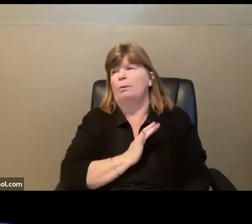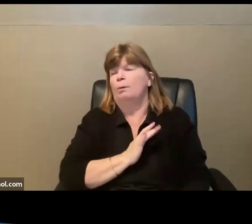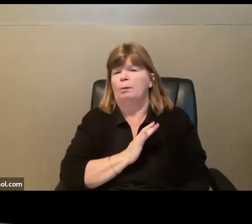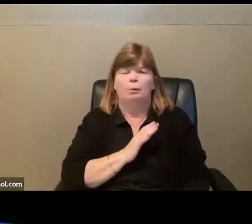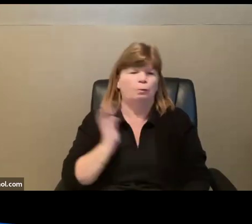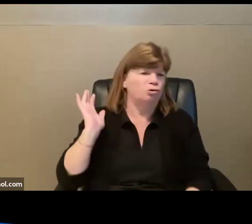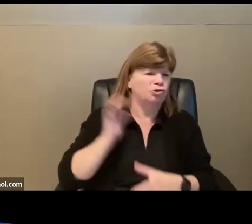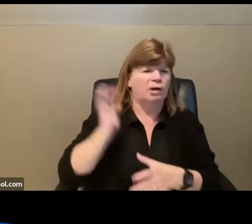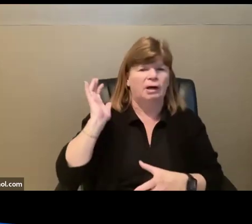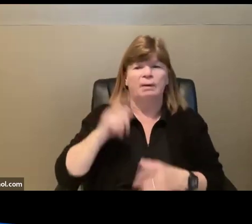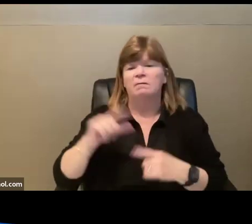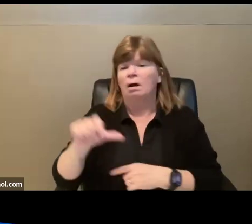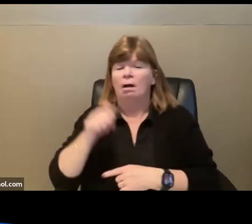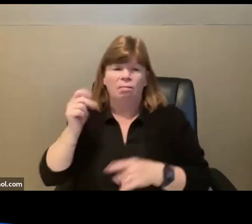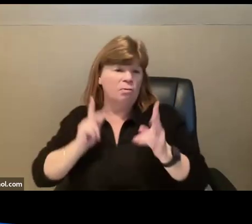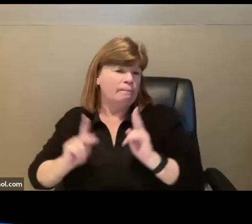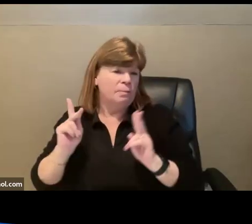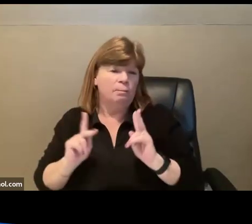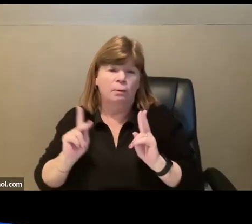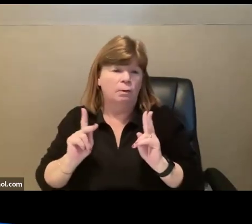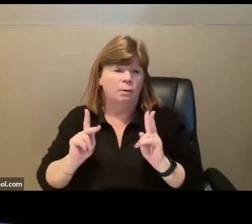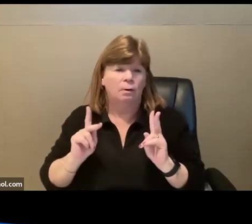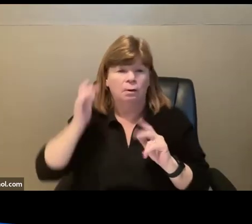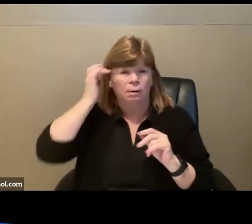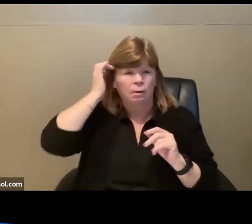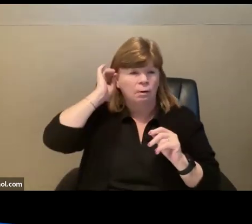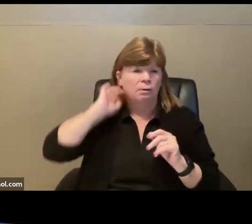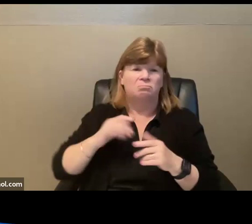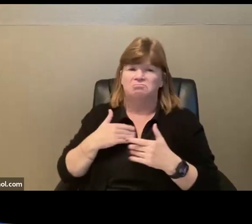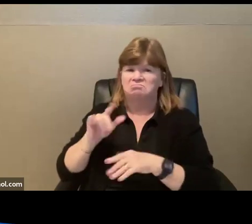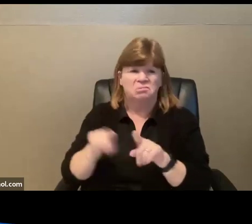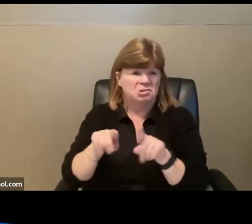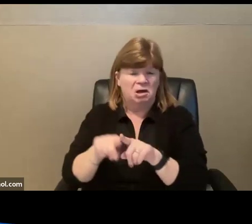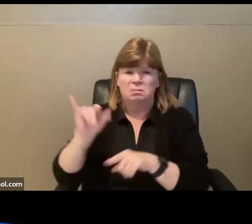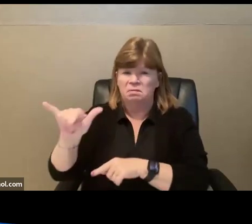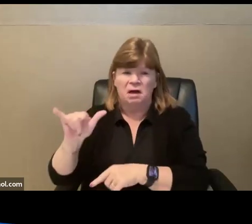He tenido personas que han tenido ese tratamiento y están como, no hizo nada.